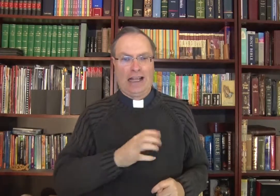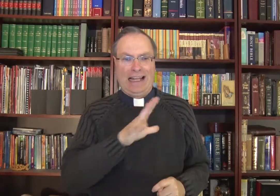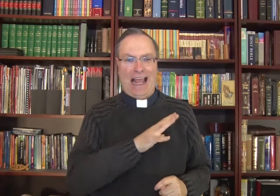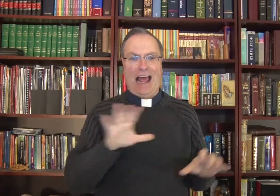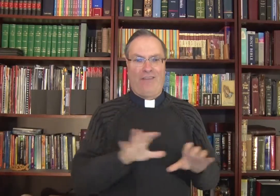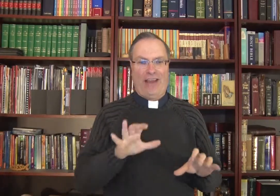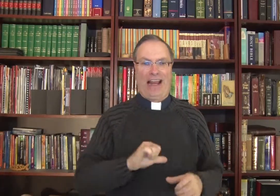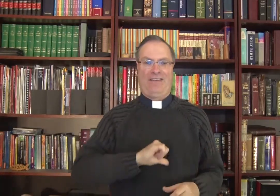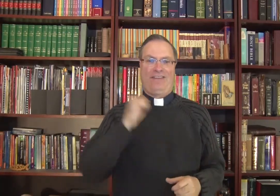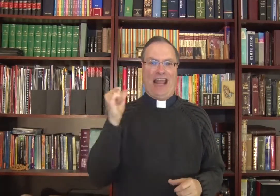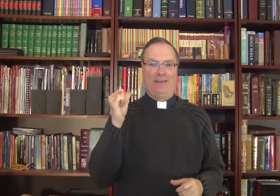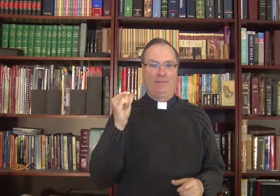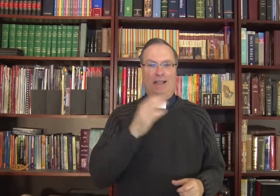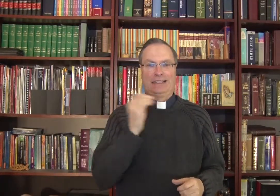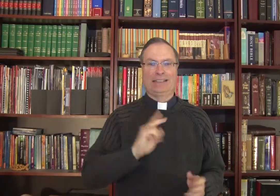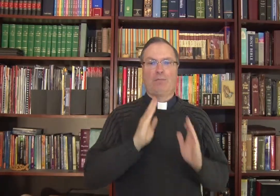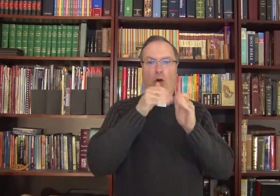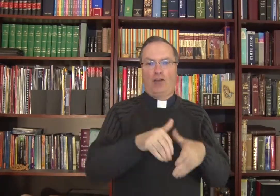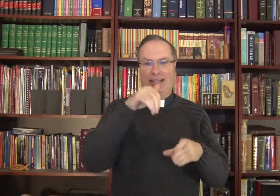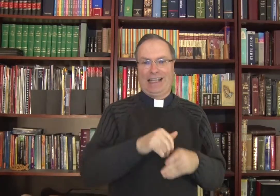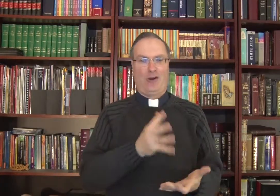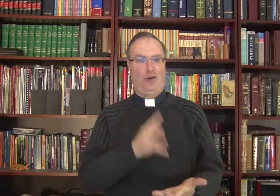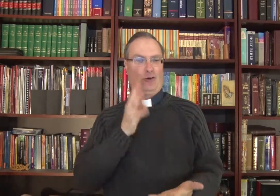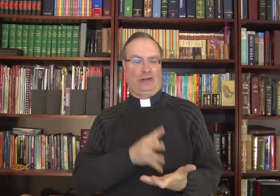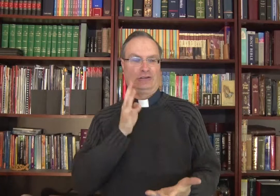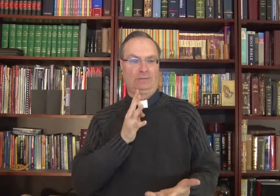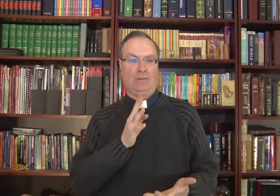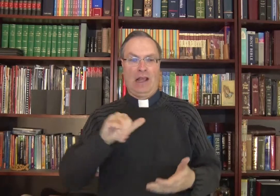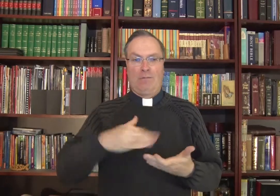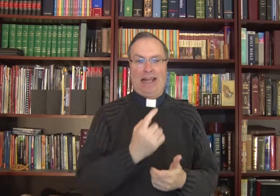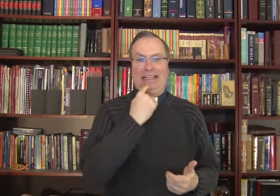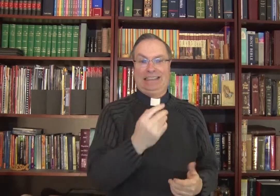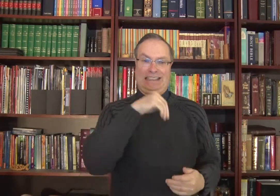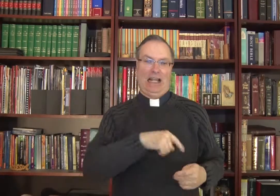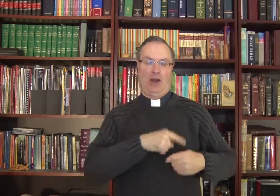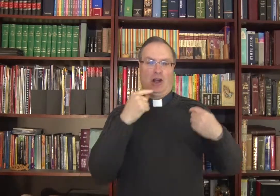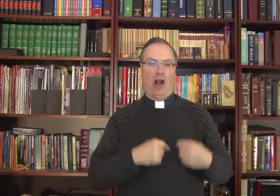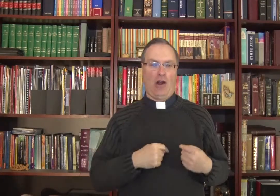qu'elle a fait la fière et s'est plongée dans le luxe. Parce qu'elle dit dans son cœur: